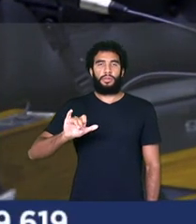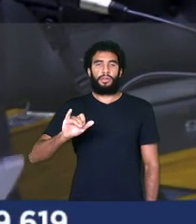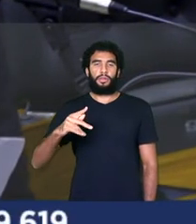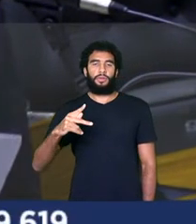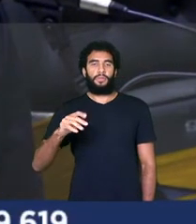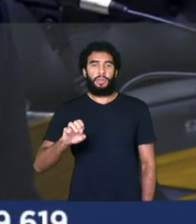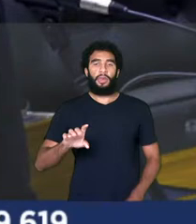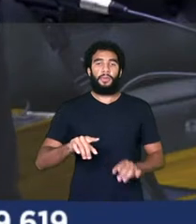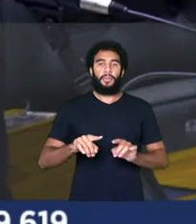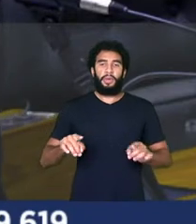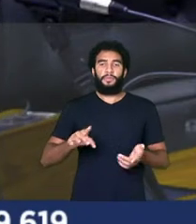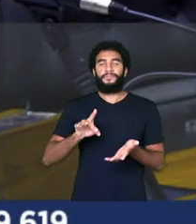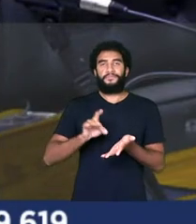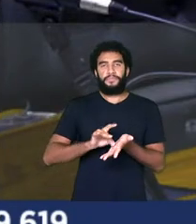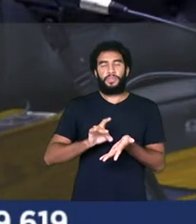REUNIÃO DE BANCADA, FELIPE CARRERAS, MAS DE FATO, O